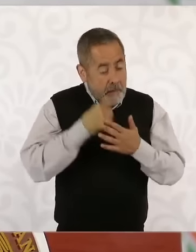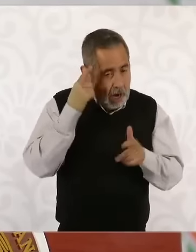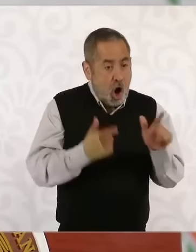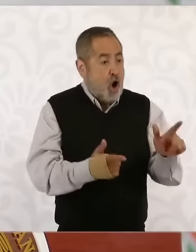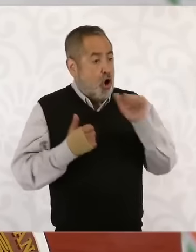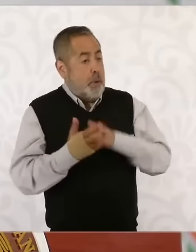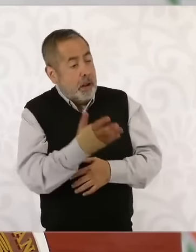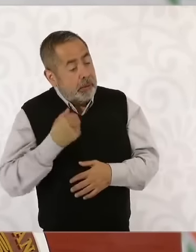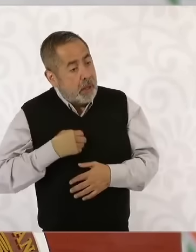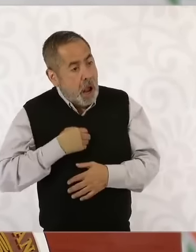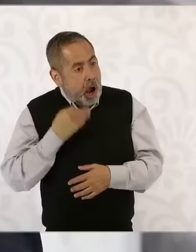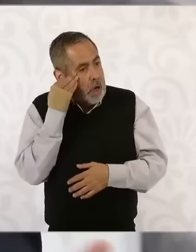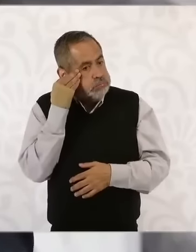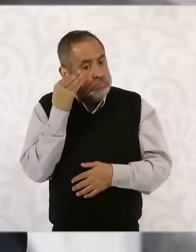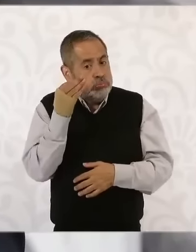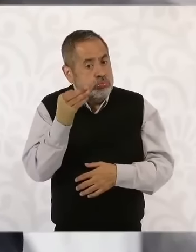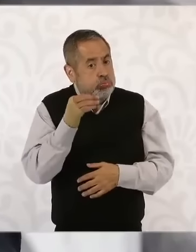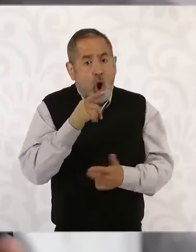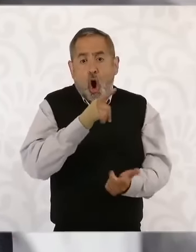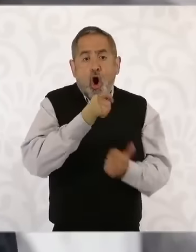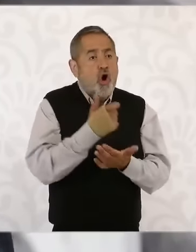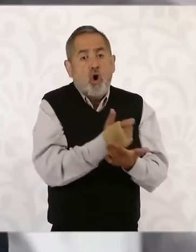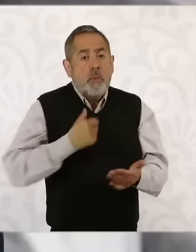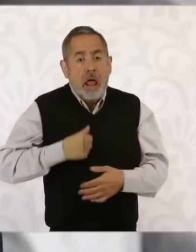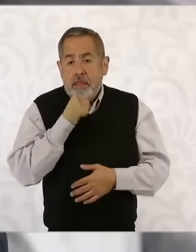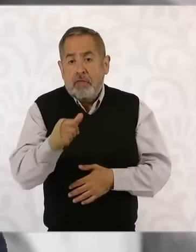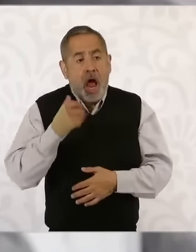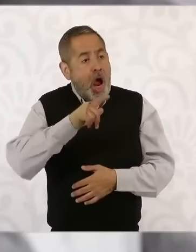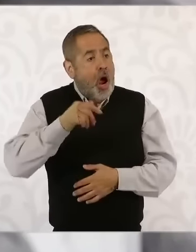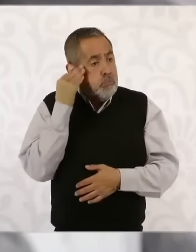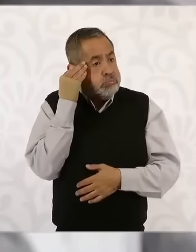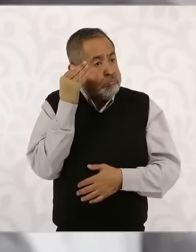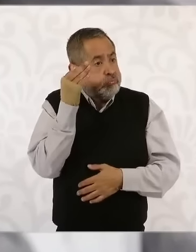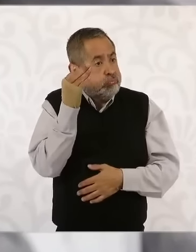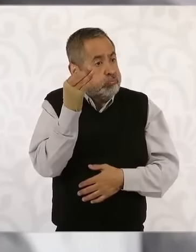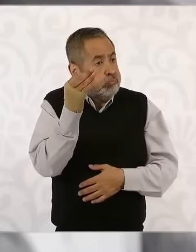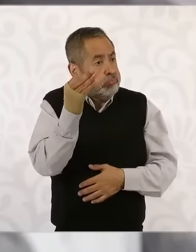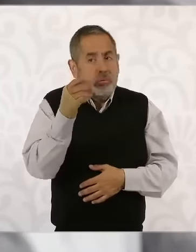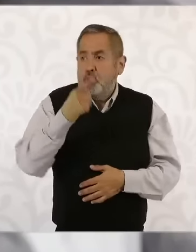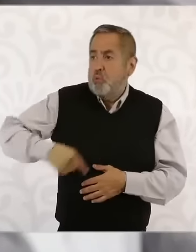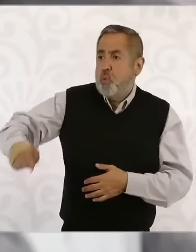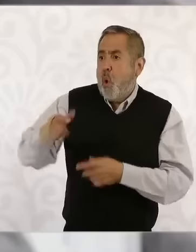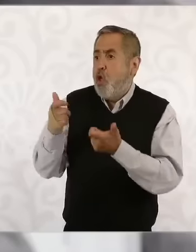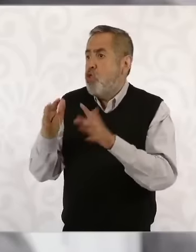pueden durar también muchos años con un daño enorme a la colectividad, a la sociedad,